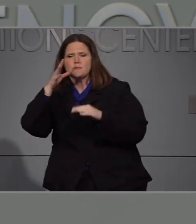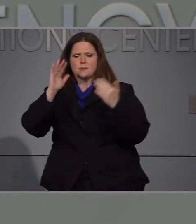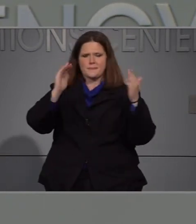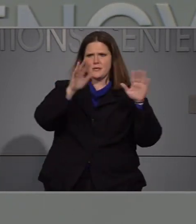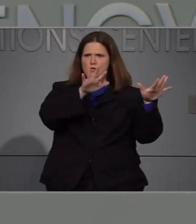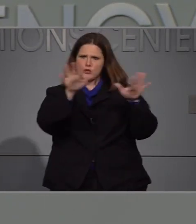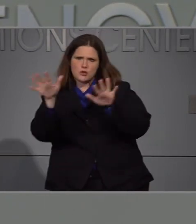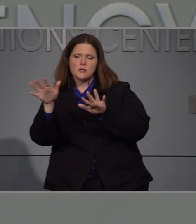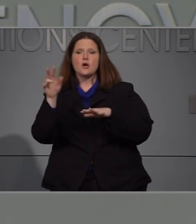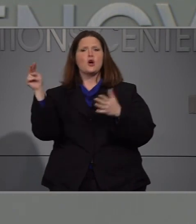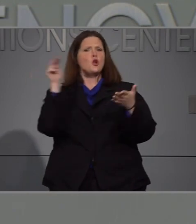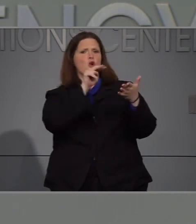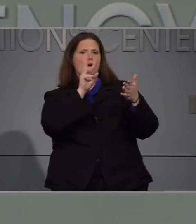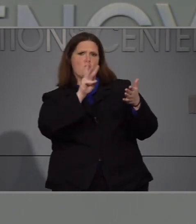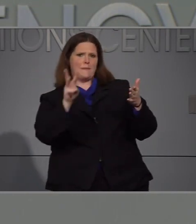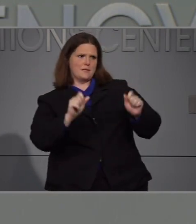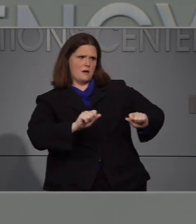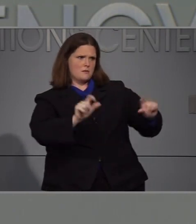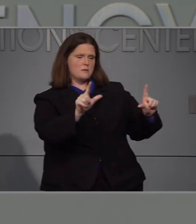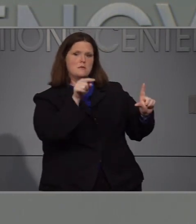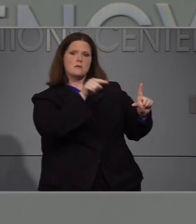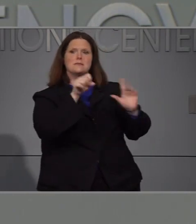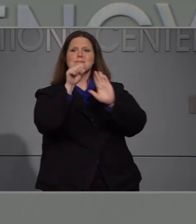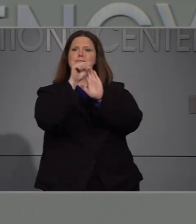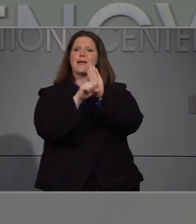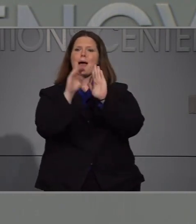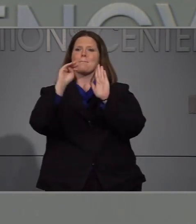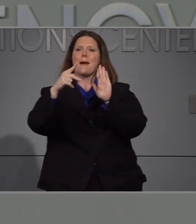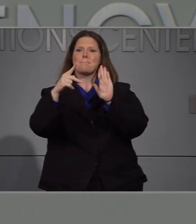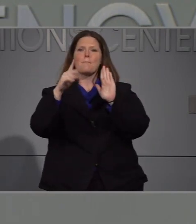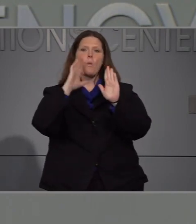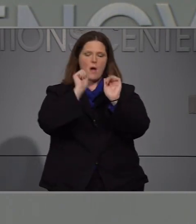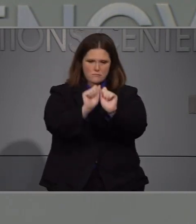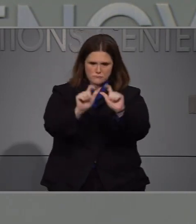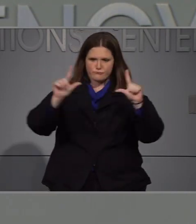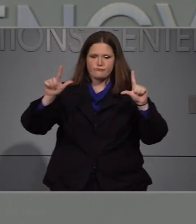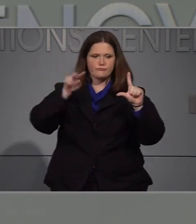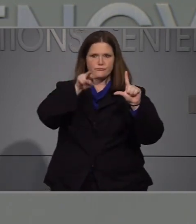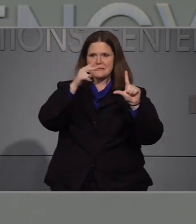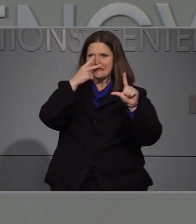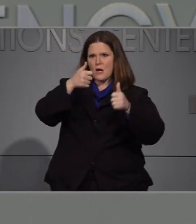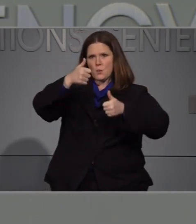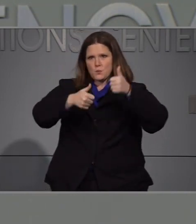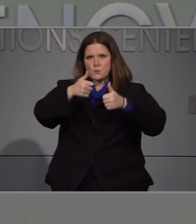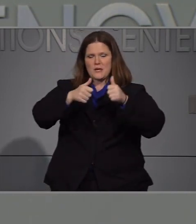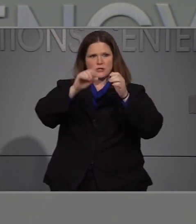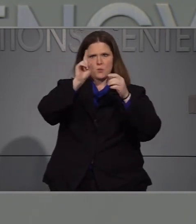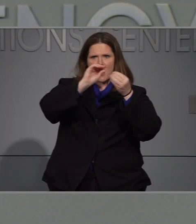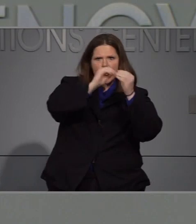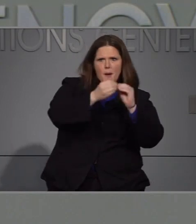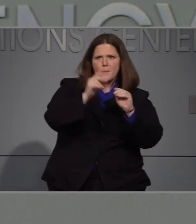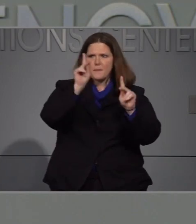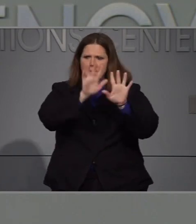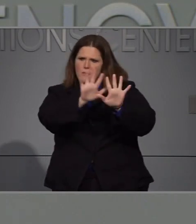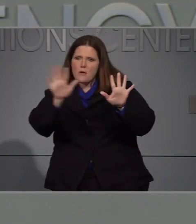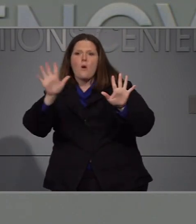a nuestro portal. Y ustedes van a ver el mapa del Estado hoy donde en donde están los Carazo OCI per cápita,